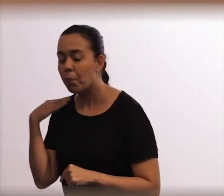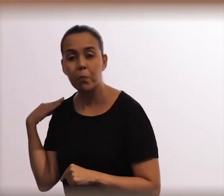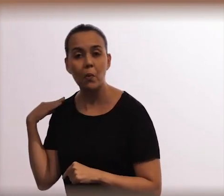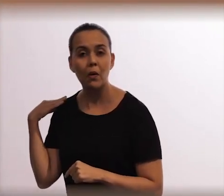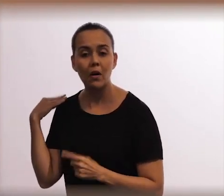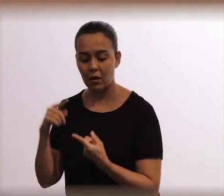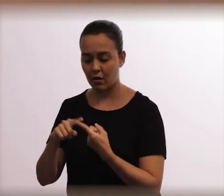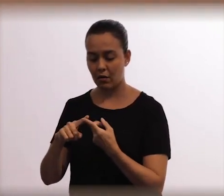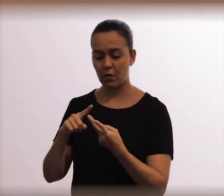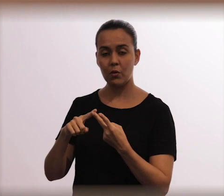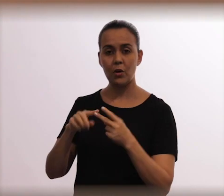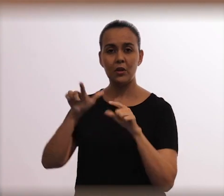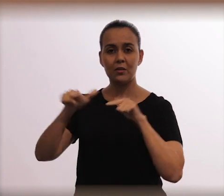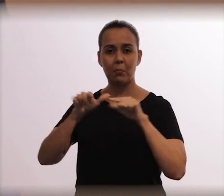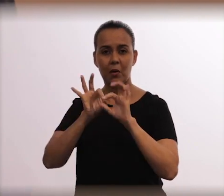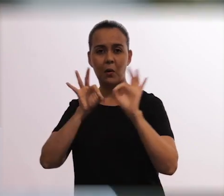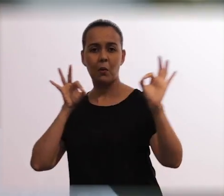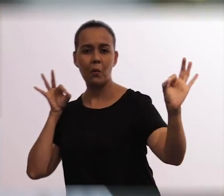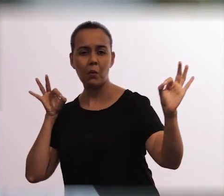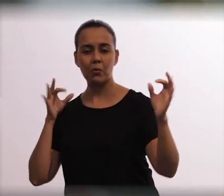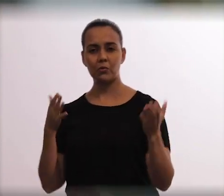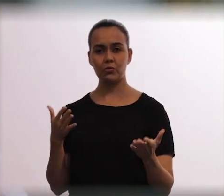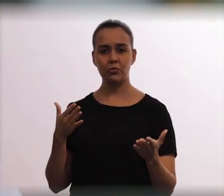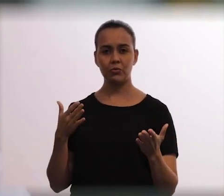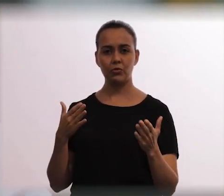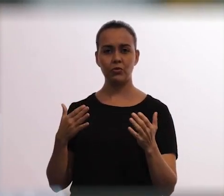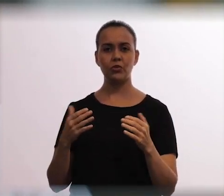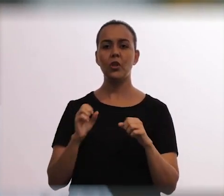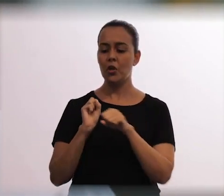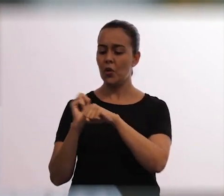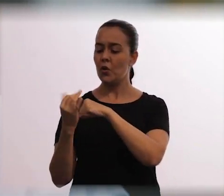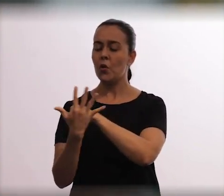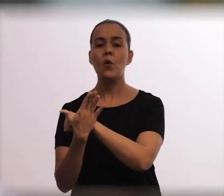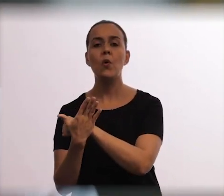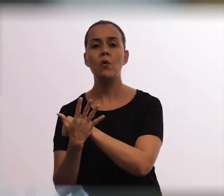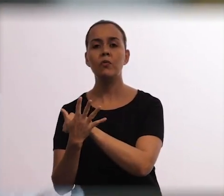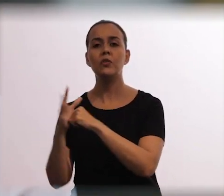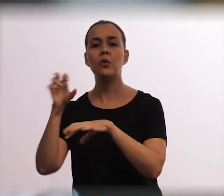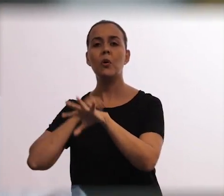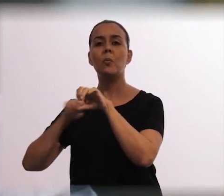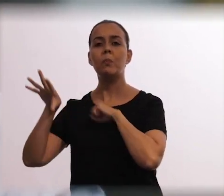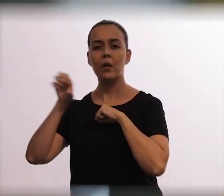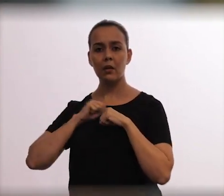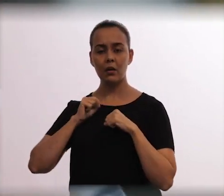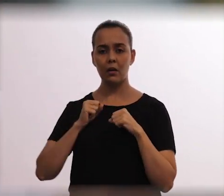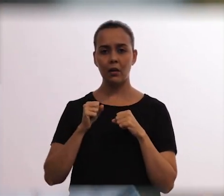onde que moram os negros, onde que a Covid mata mais, onde que moram as pessoas que gastam mais tempo